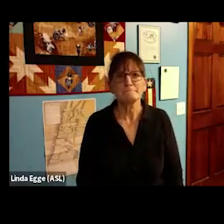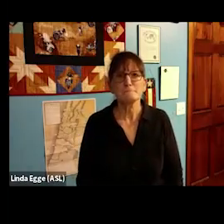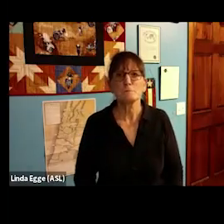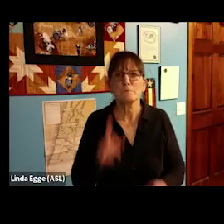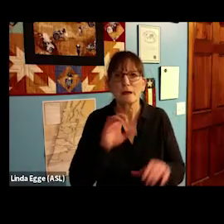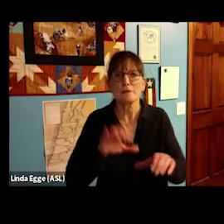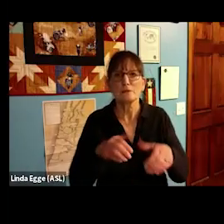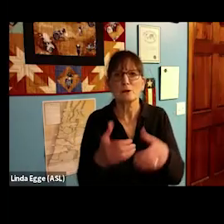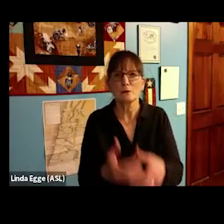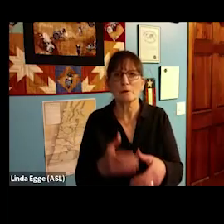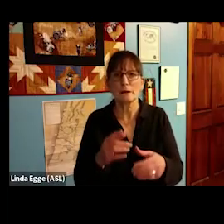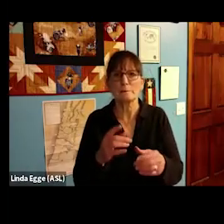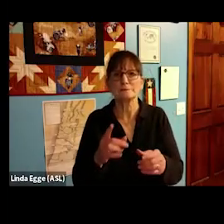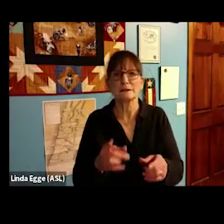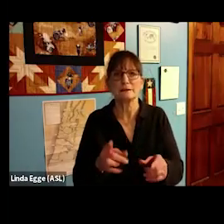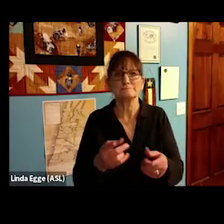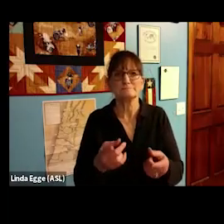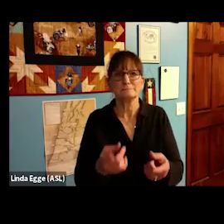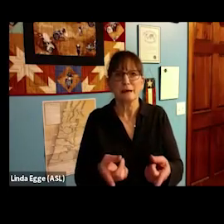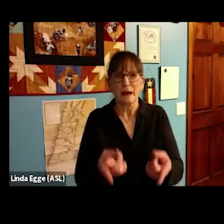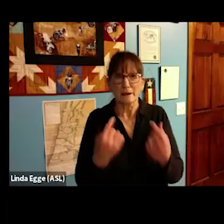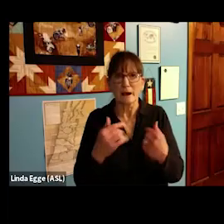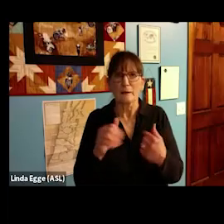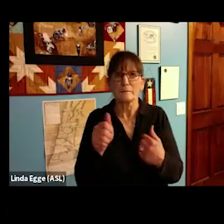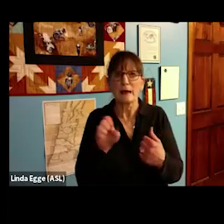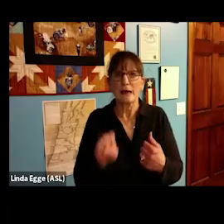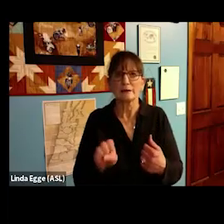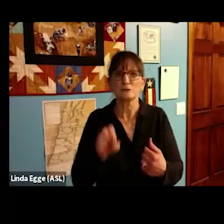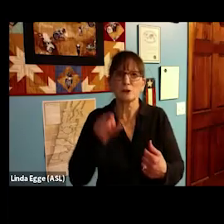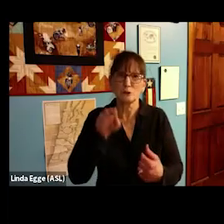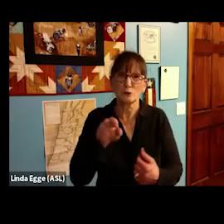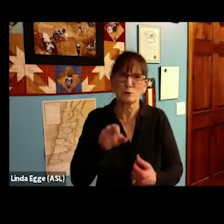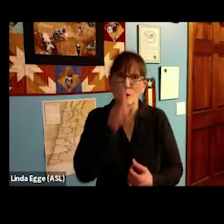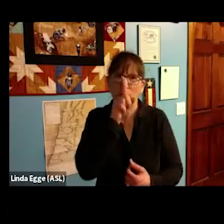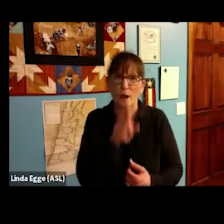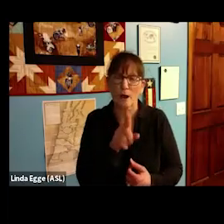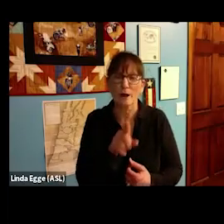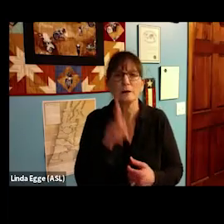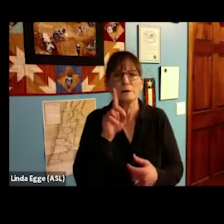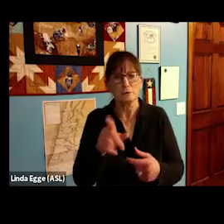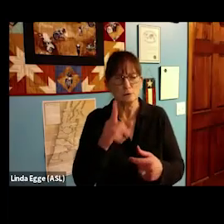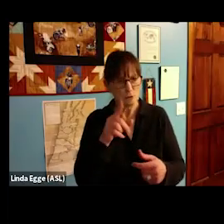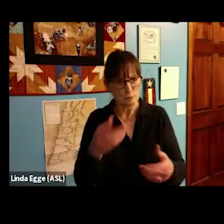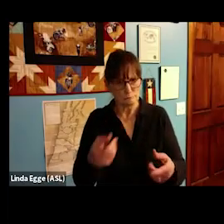no está recibiendo apoyo en especie y mantenimiento de otros miembros del hogar.